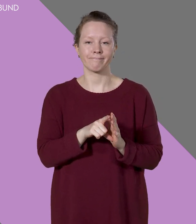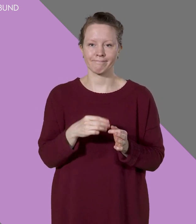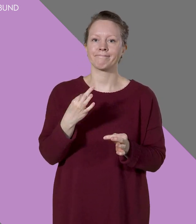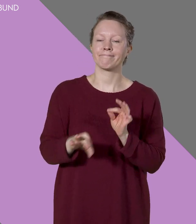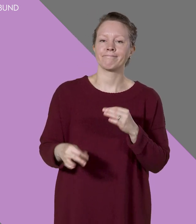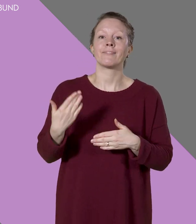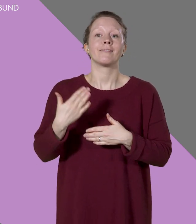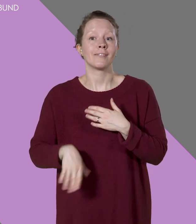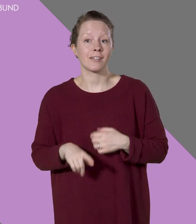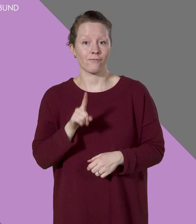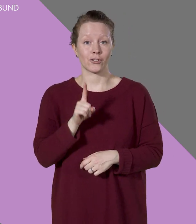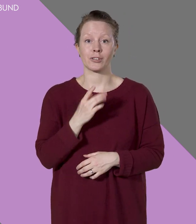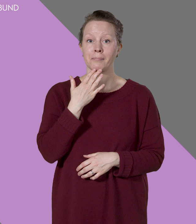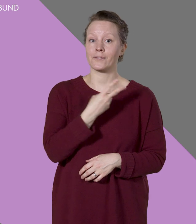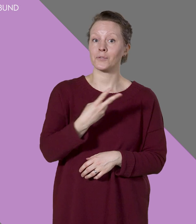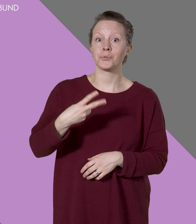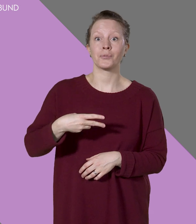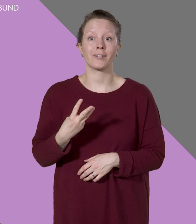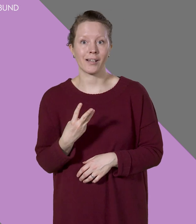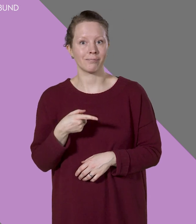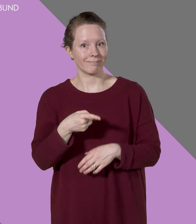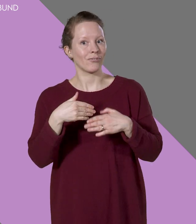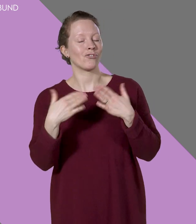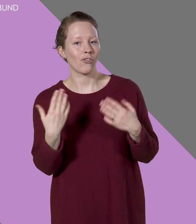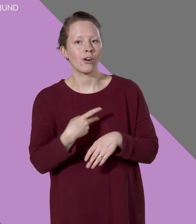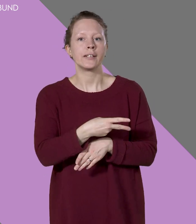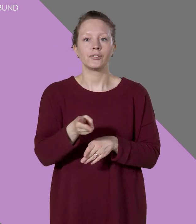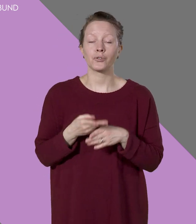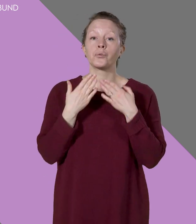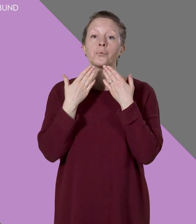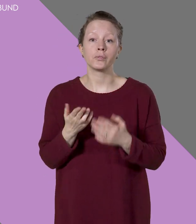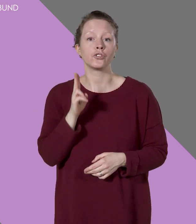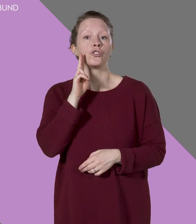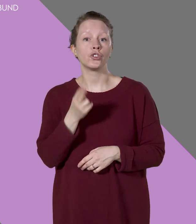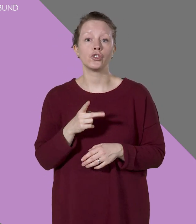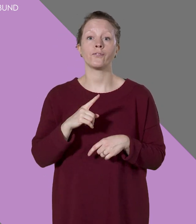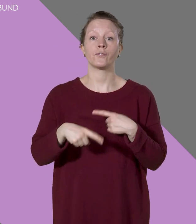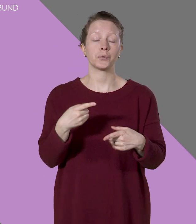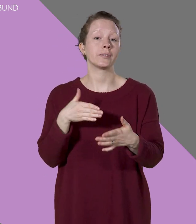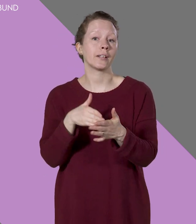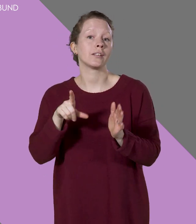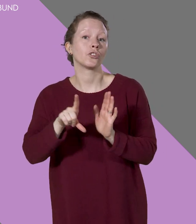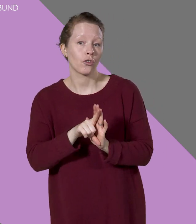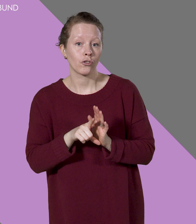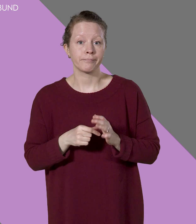blev äntligen klart när riksdagen antog den nya funktionshinderlagen 1.3.2023.